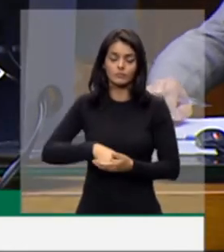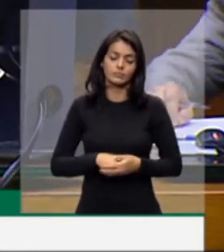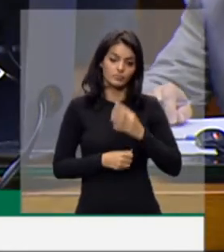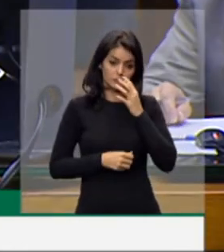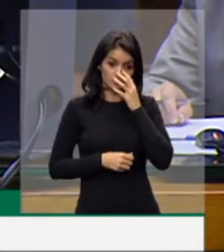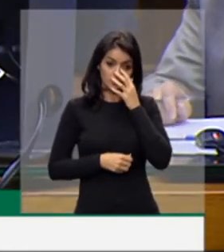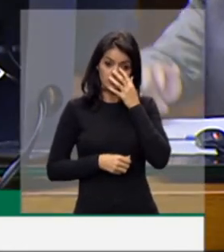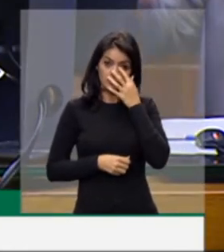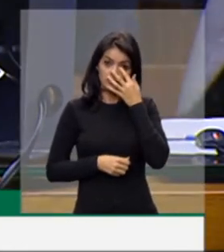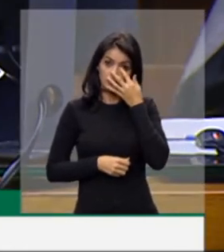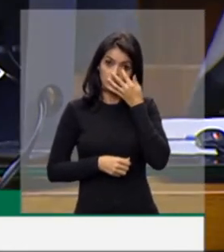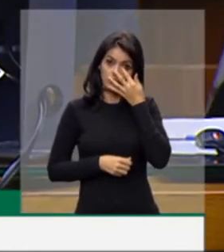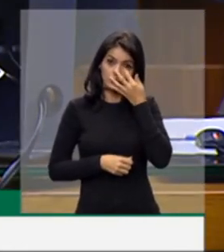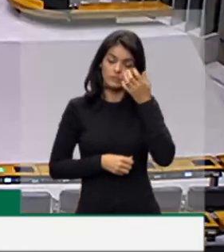OS BRASILEIROS POR ESSES MOTIVOS, NÓS ORIENTAMOS A